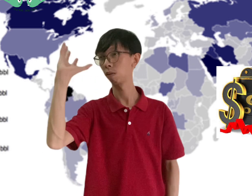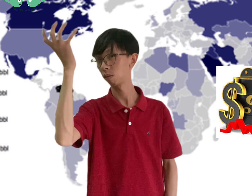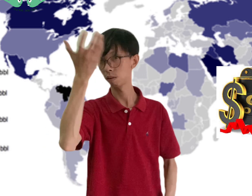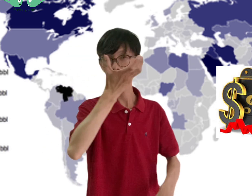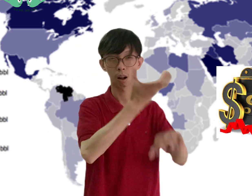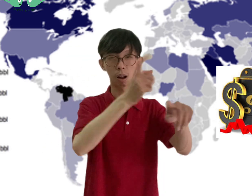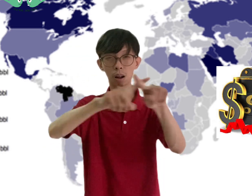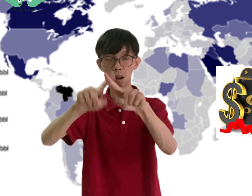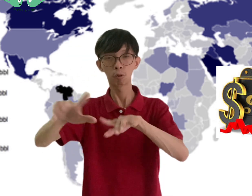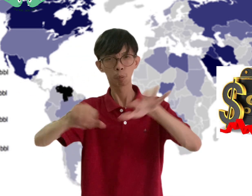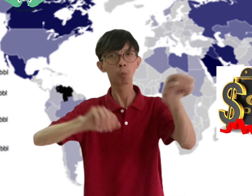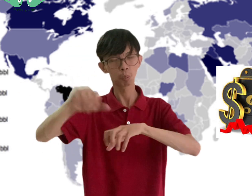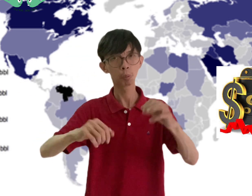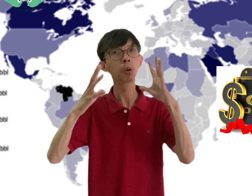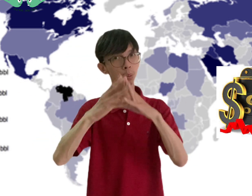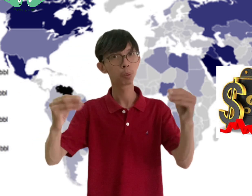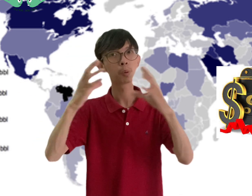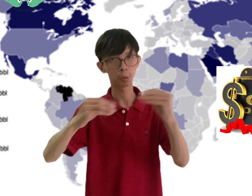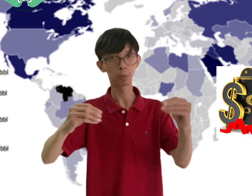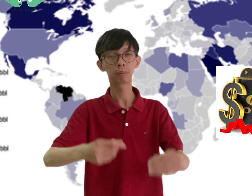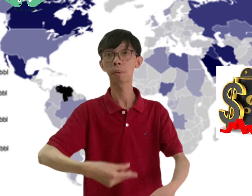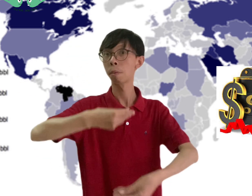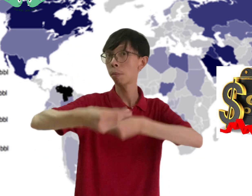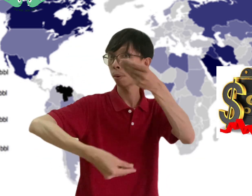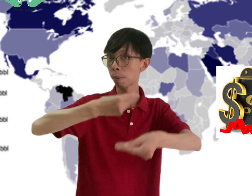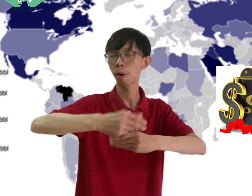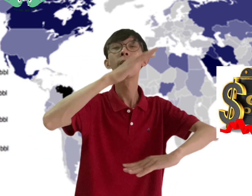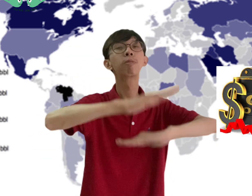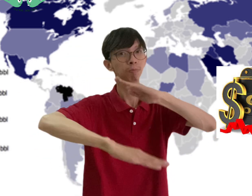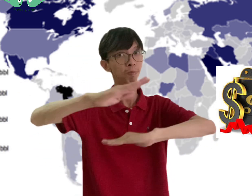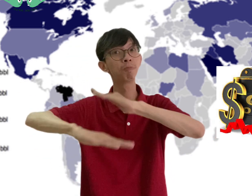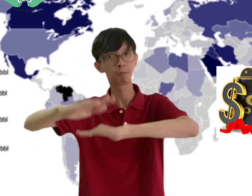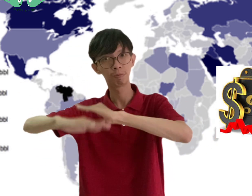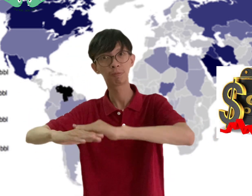Trên thế giới xuất khẩu và nhập khẩu xăng dầu trên thị trường cạnh tranh